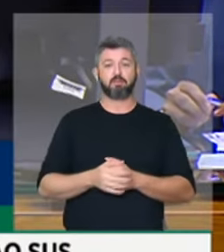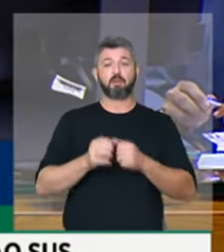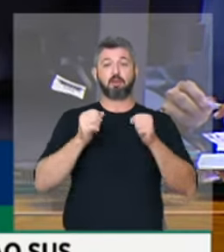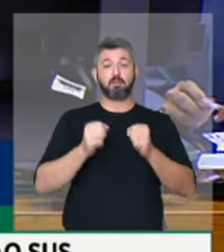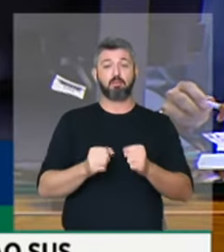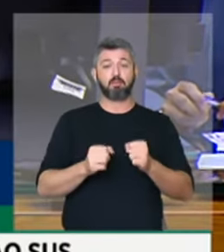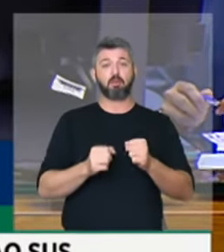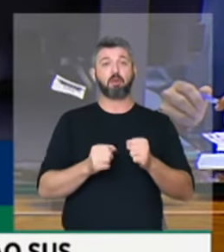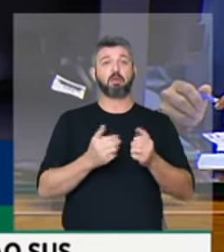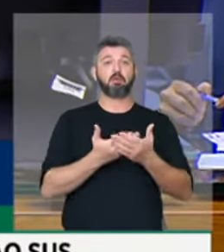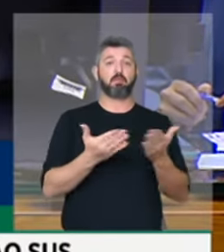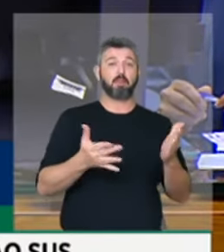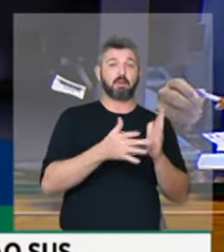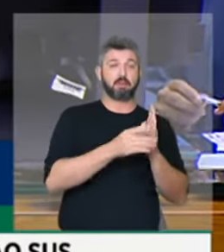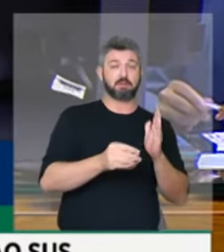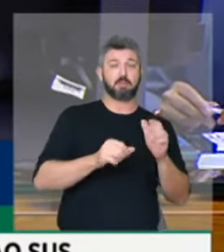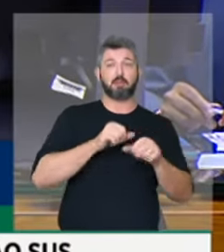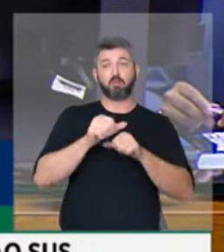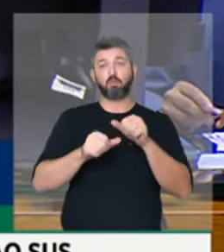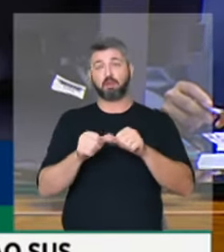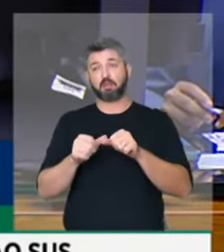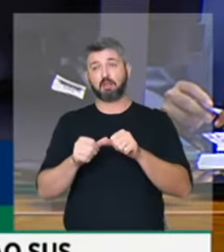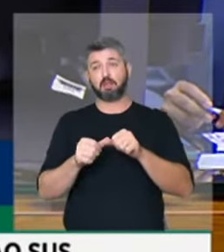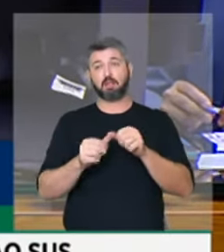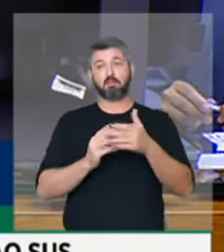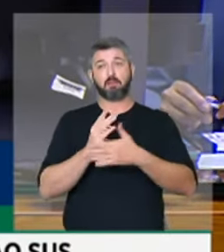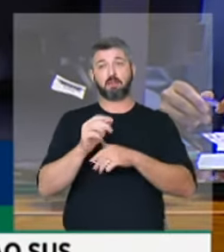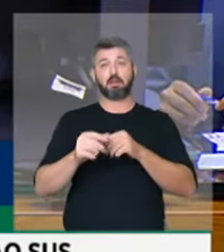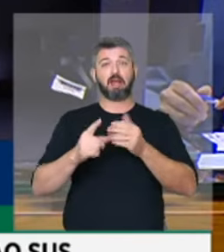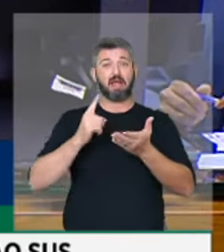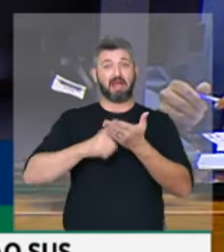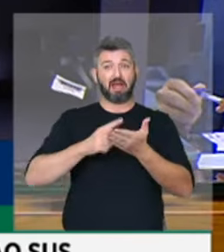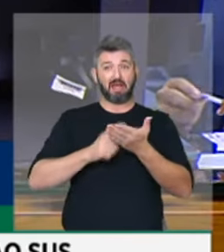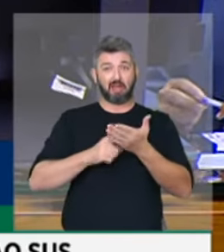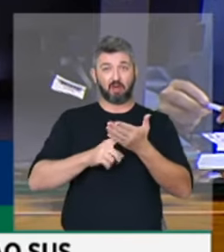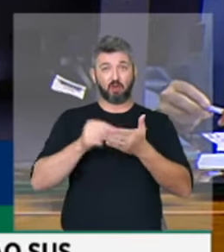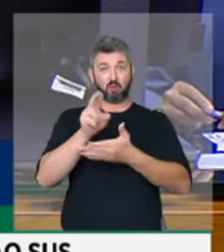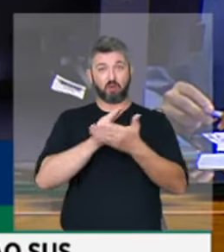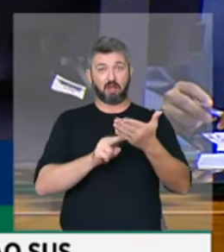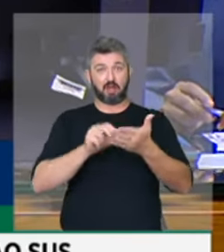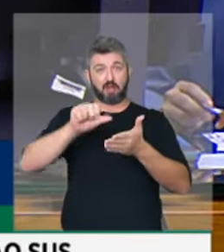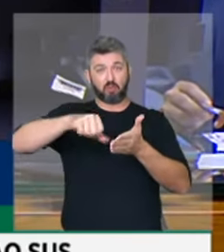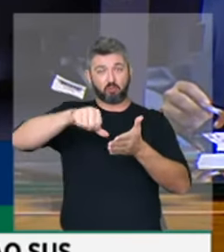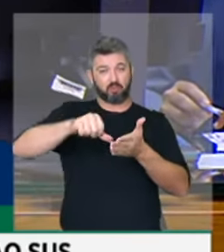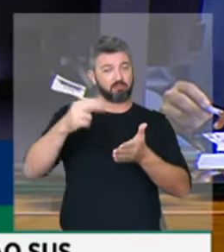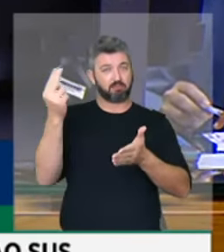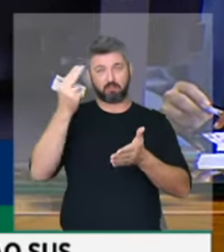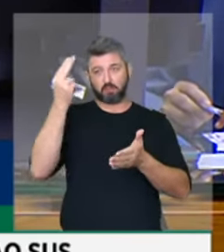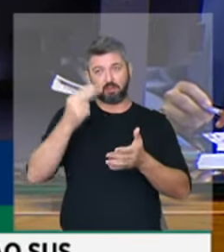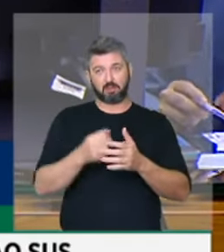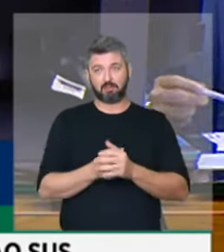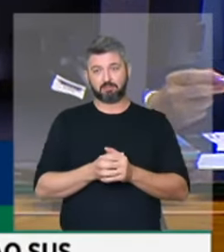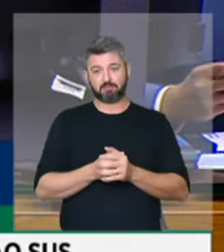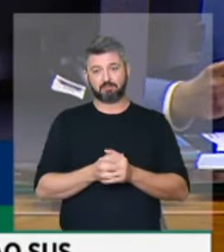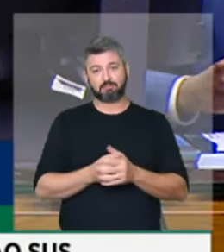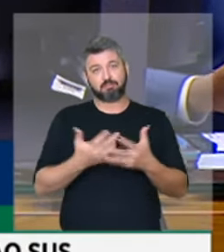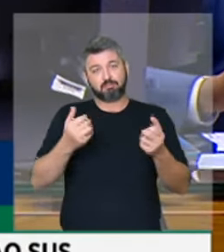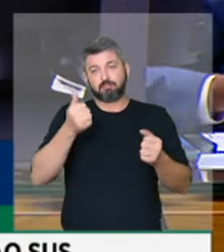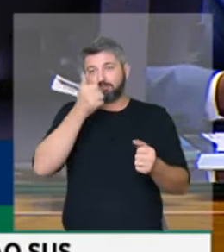ALTERAR O TEXTO, NÃO PARA FAZER ACORDO PARA RELATOR ALTERAR O TEXTO, VAMOS TER QUE SEGUIR INFELIZMENTE OU FELIZMENTE COM O QUE ESTAMOS E